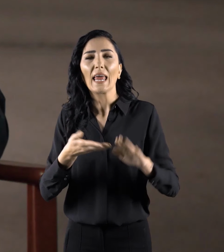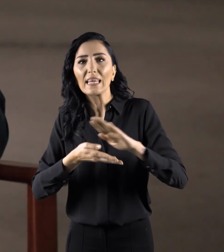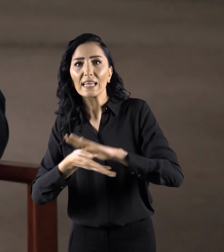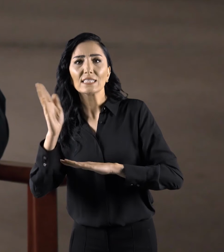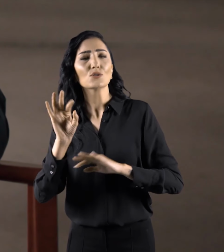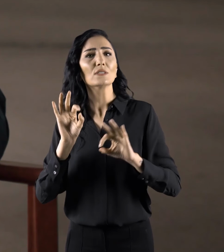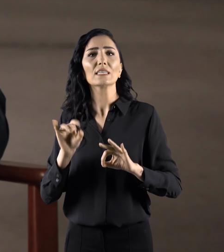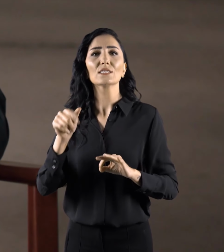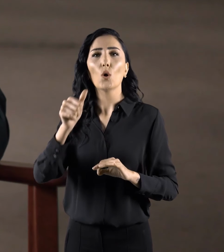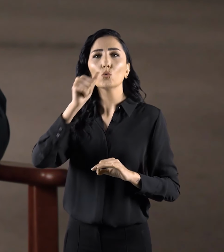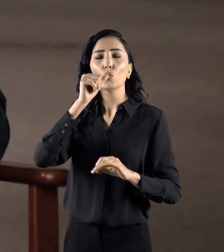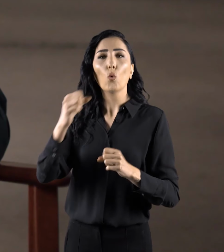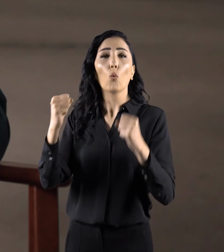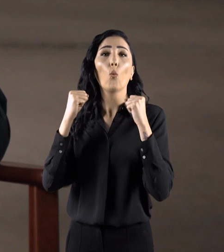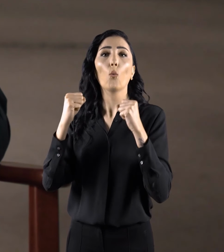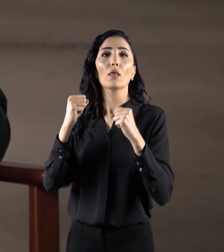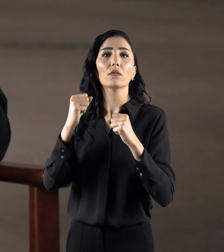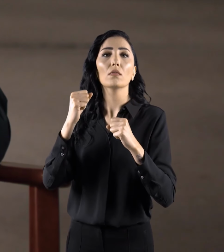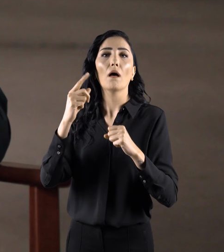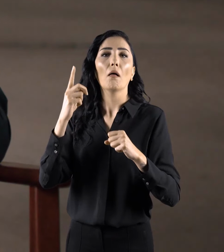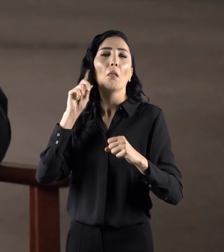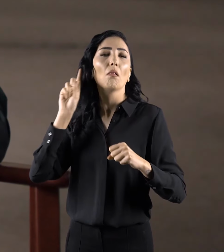Tahliye sırasında suyun kuvvetini göz ardı etmeyelim.